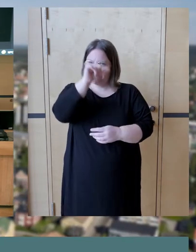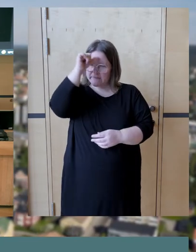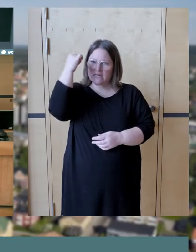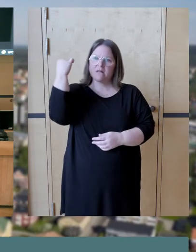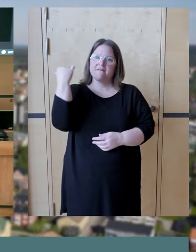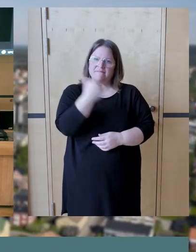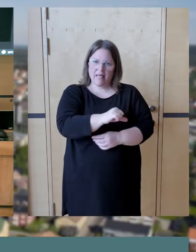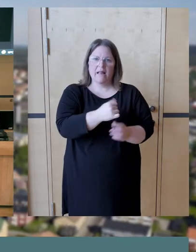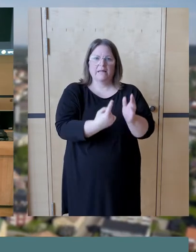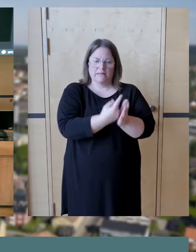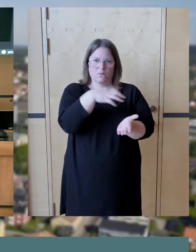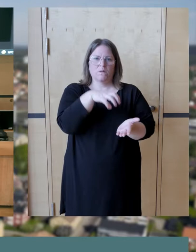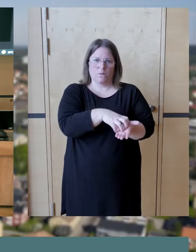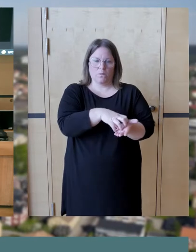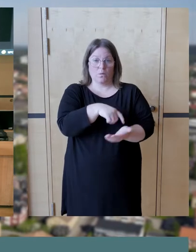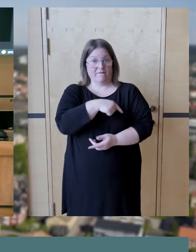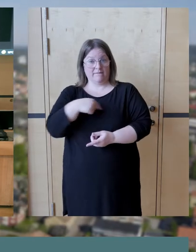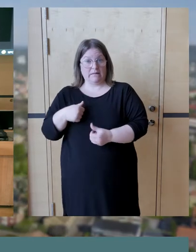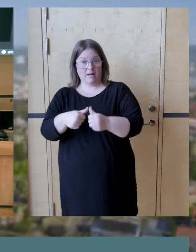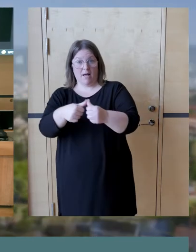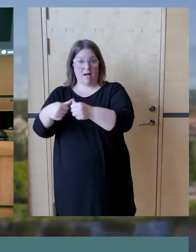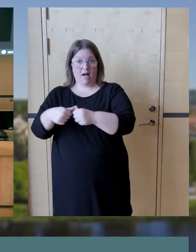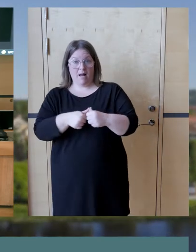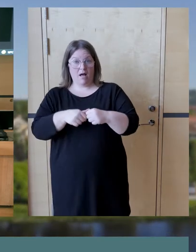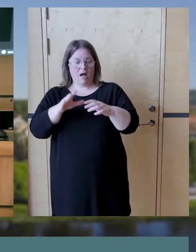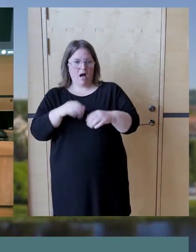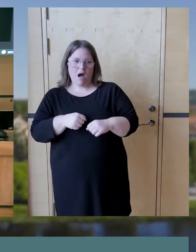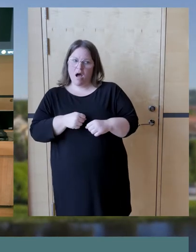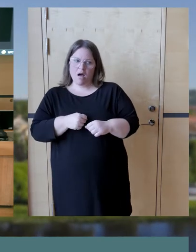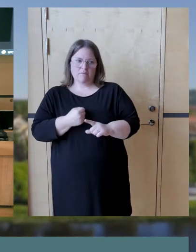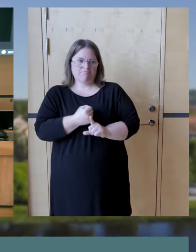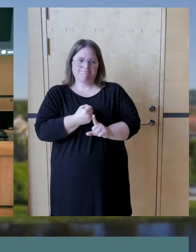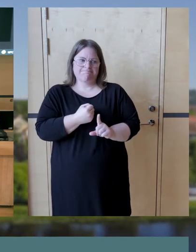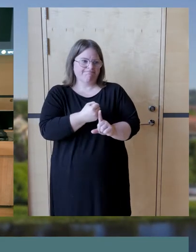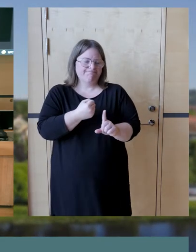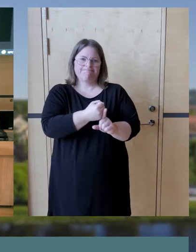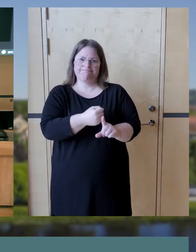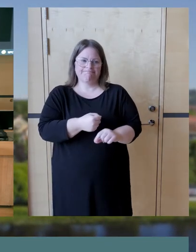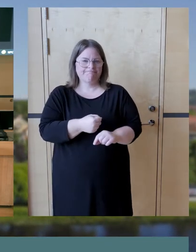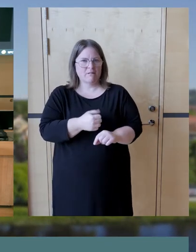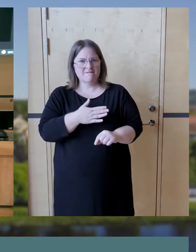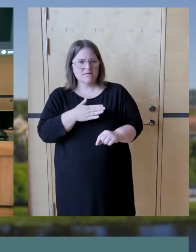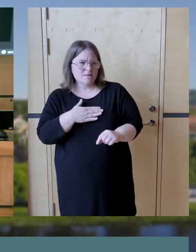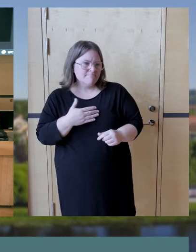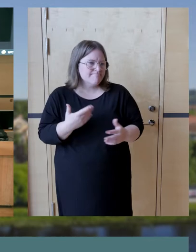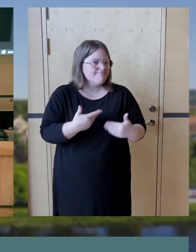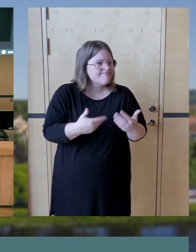Och vi i alliansen har drivit på Hela tiden i Men inte fått gehör